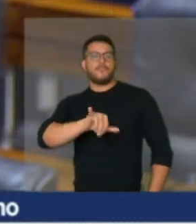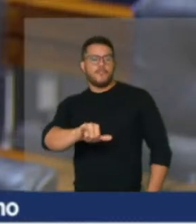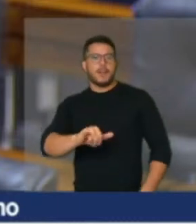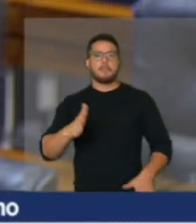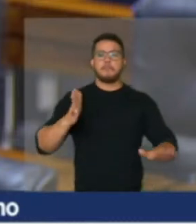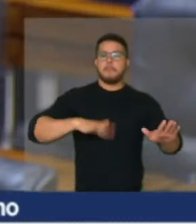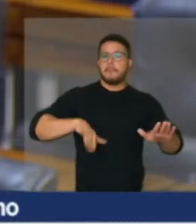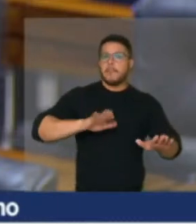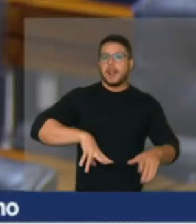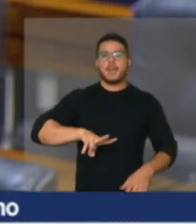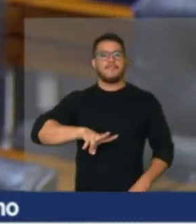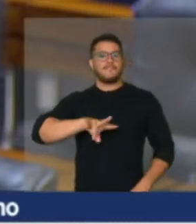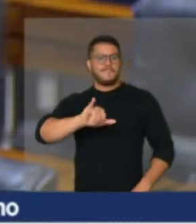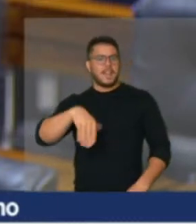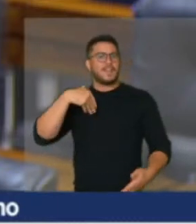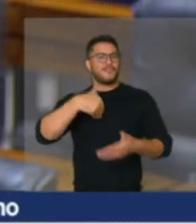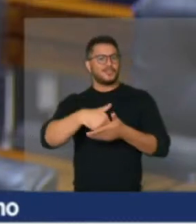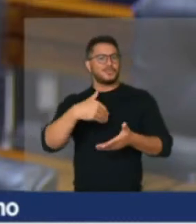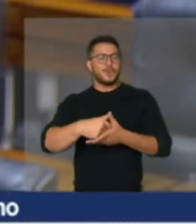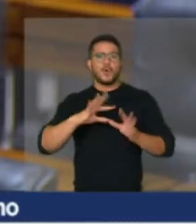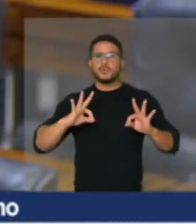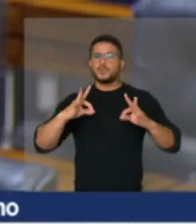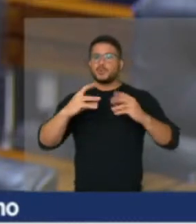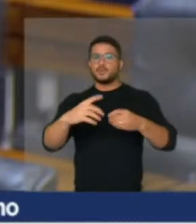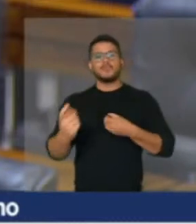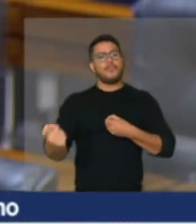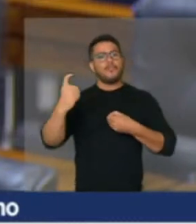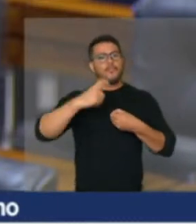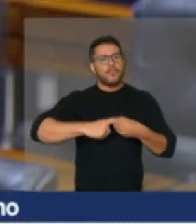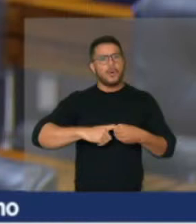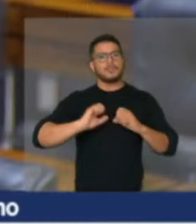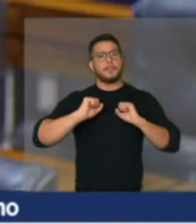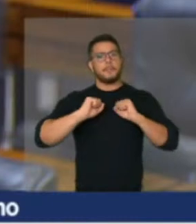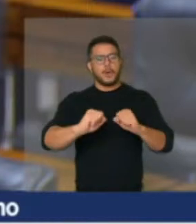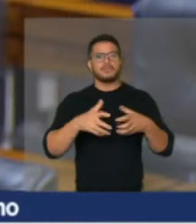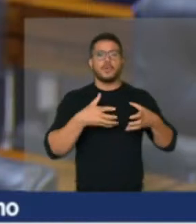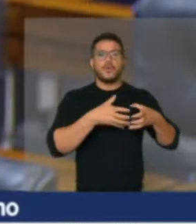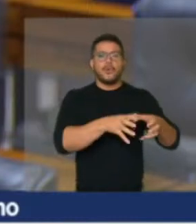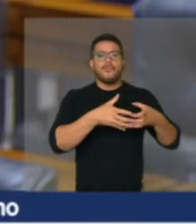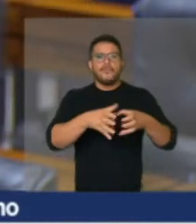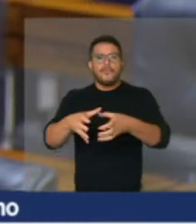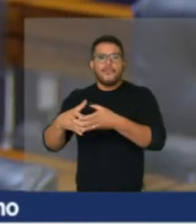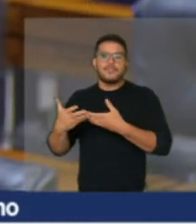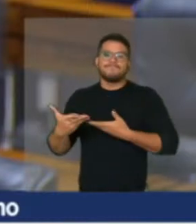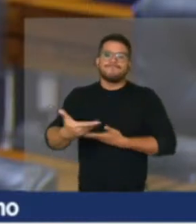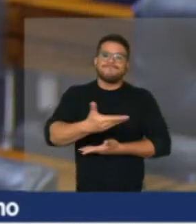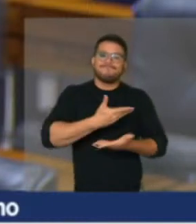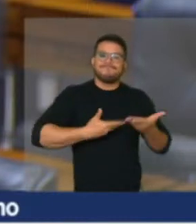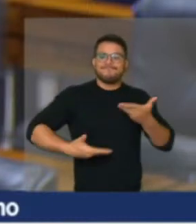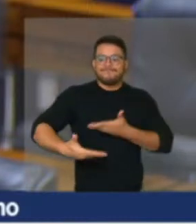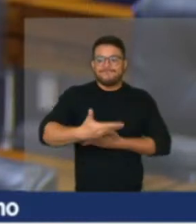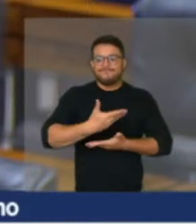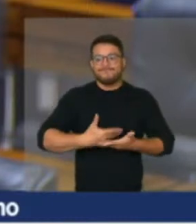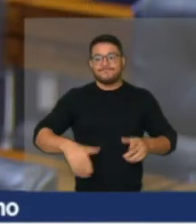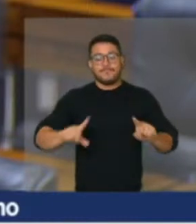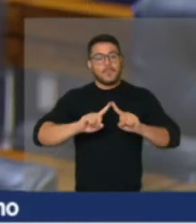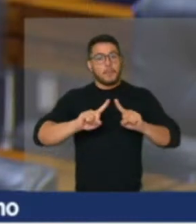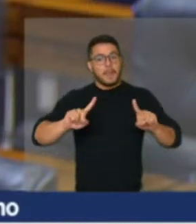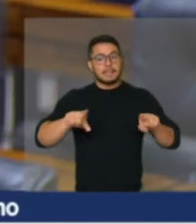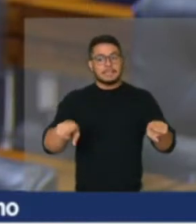CONVIVÊNCIA COM OS SEUS QUERIDOS, NÉ? MAS TAMBÉM TENHA A OPORTUNIDADE DE RENDA. PORQUE TODA ESSA... MOVIMENTAÇÃO ECONÔMICA DÁ